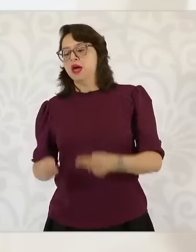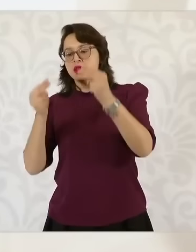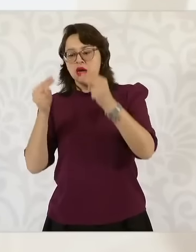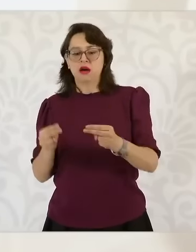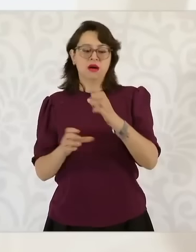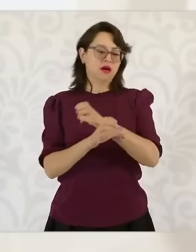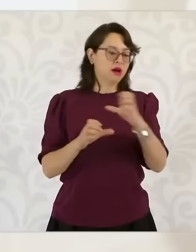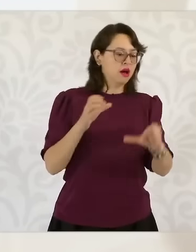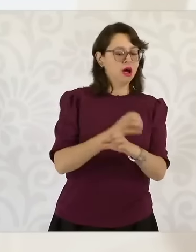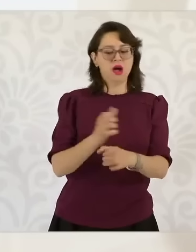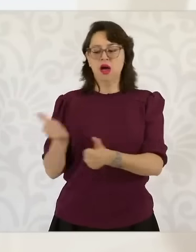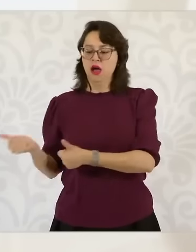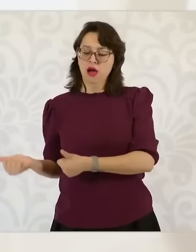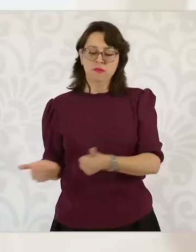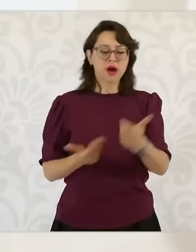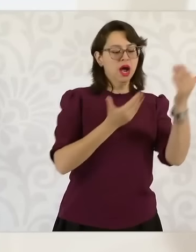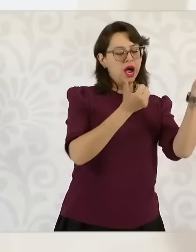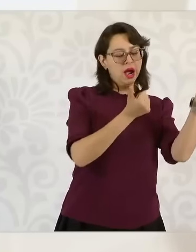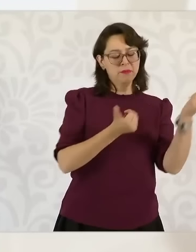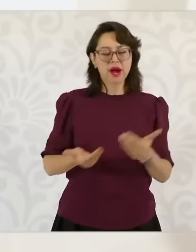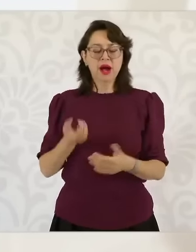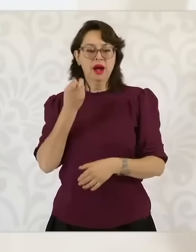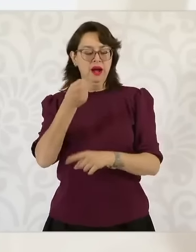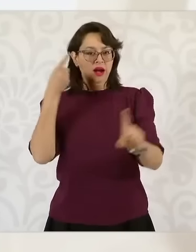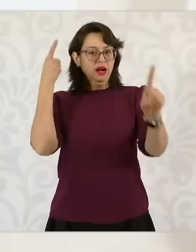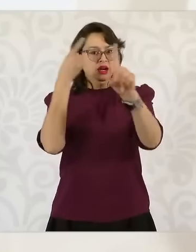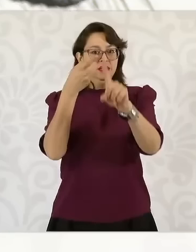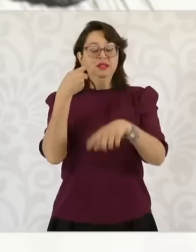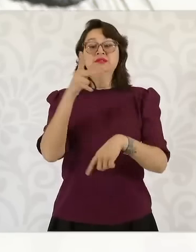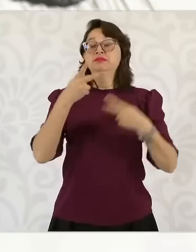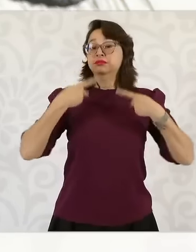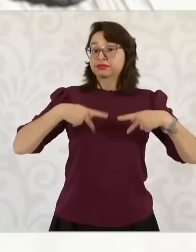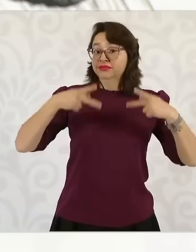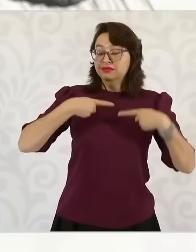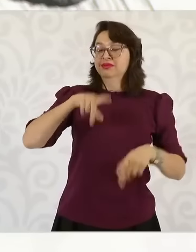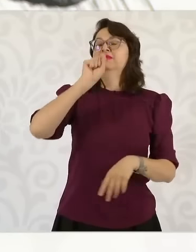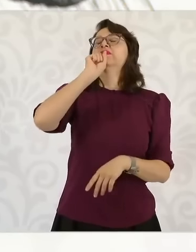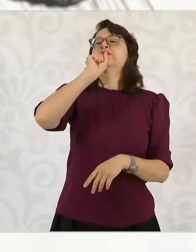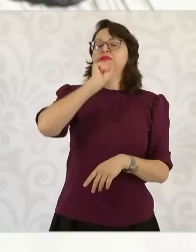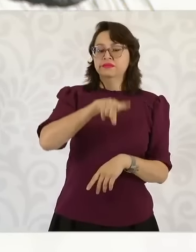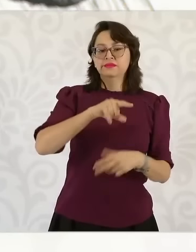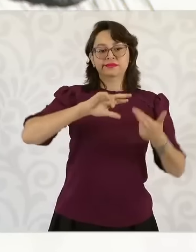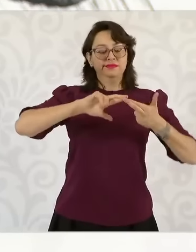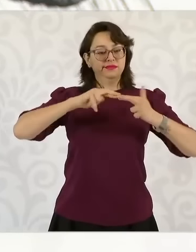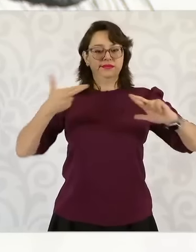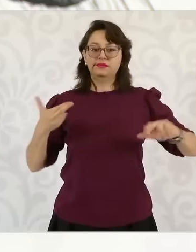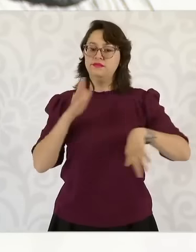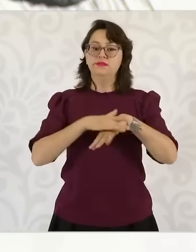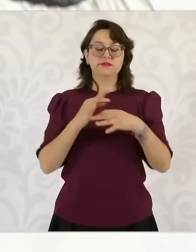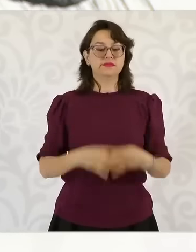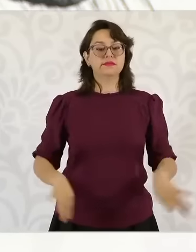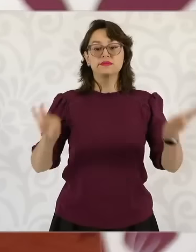importaciones de mercancías pero las personas pues es una relación fundamental y tiene que